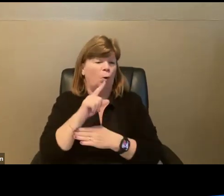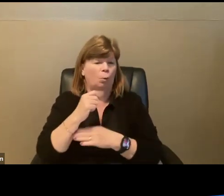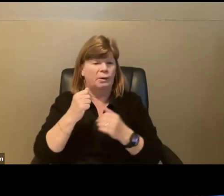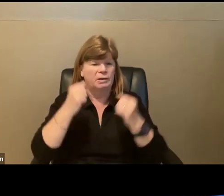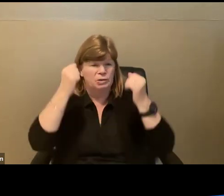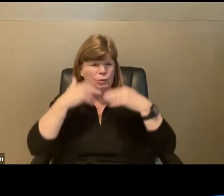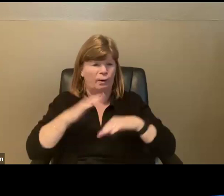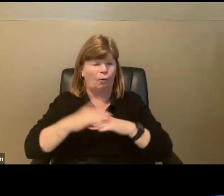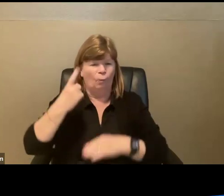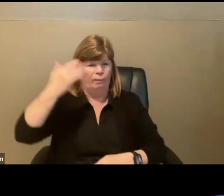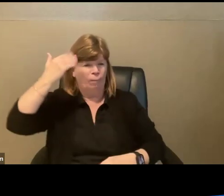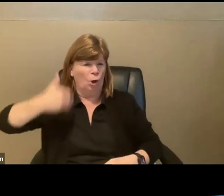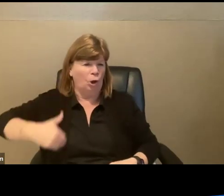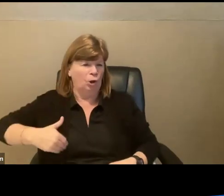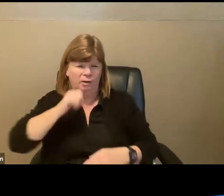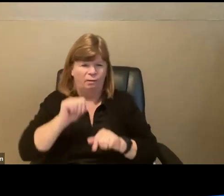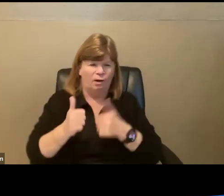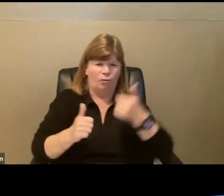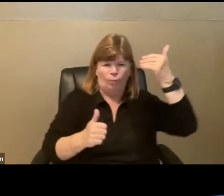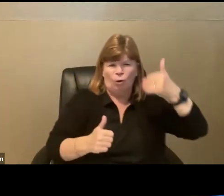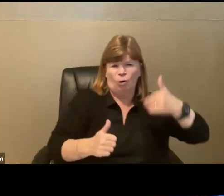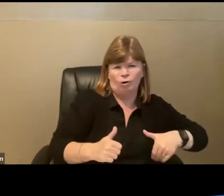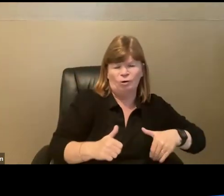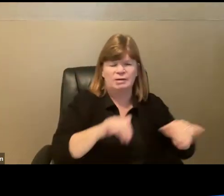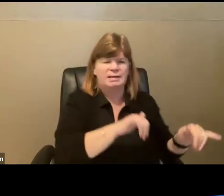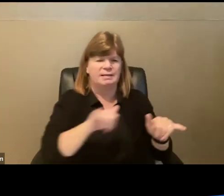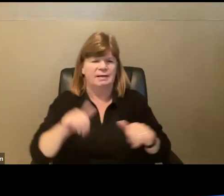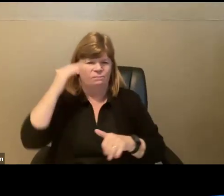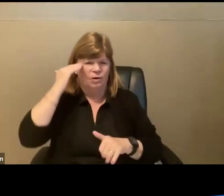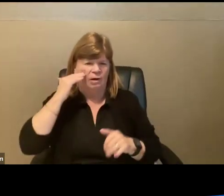de su cuerpo y no en el otro. Lo mismo para una lesión en la cabeza. Eso es otra cosa.